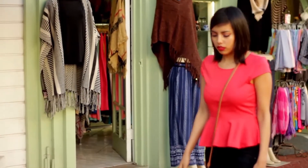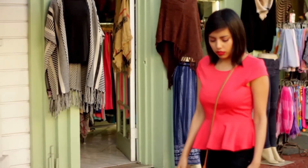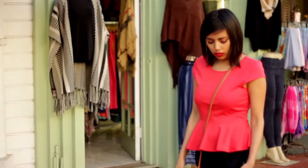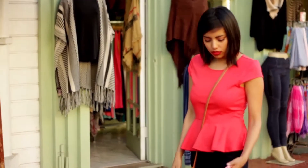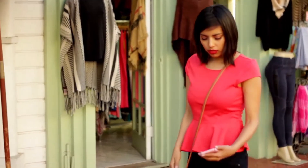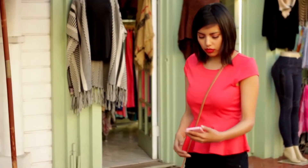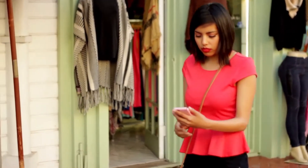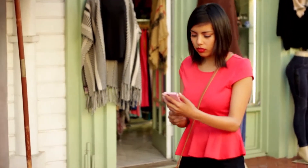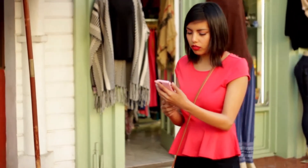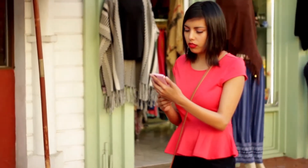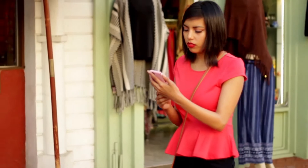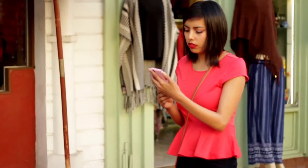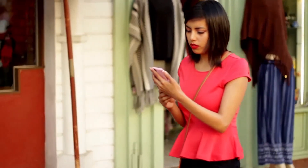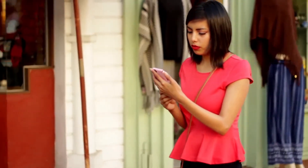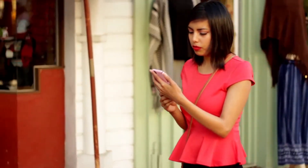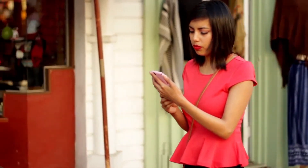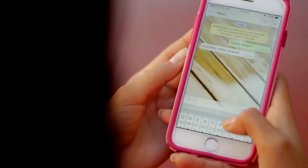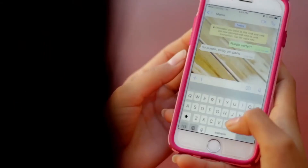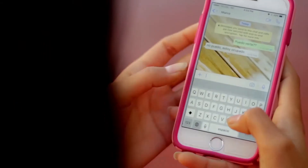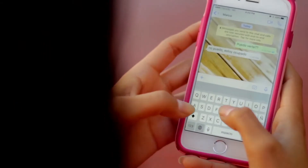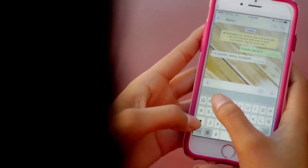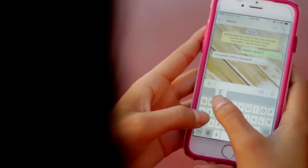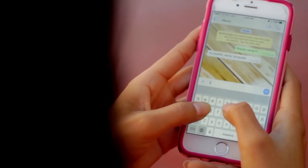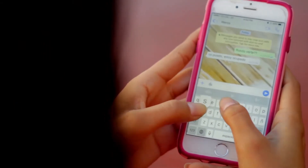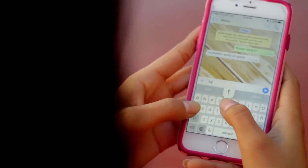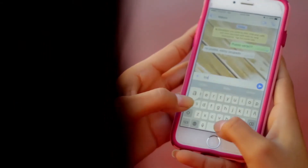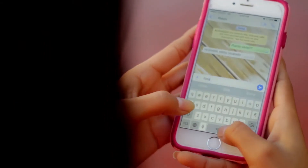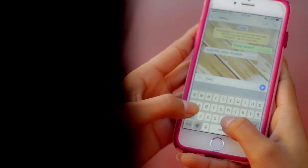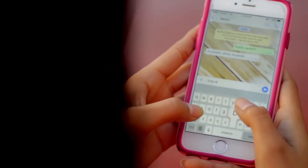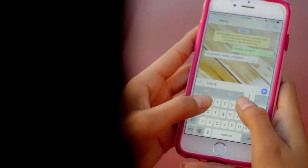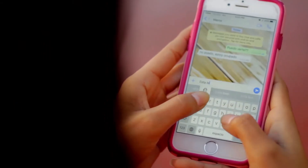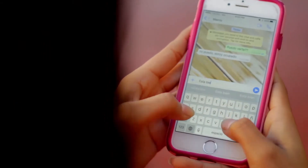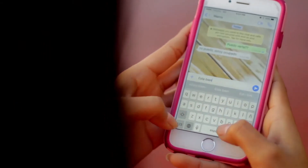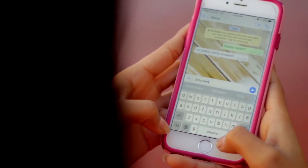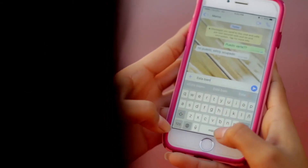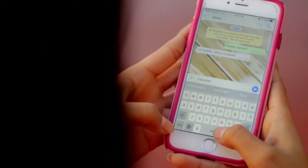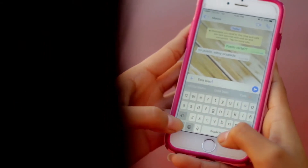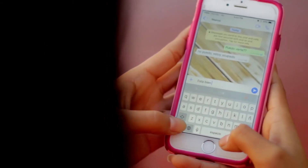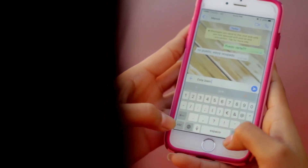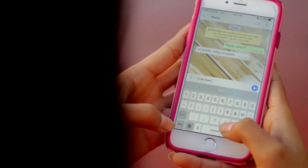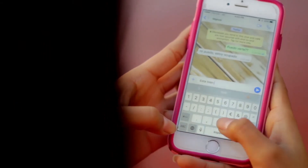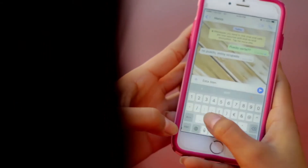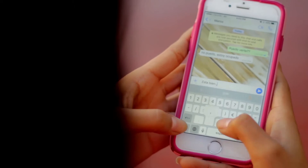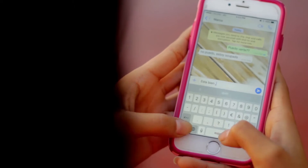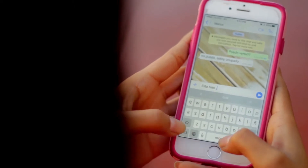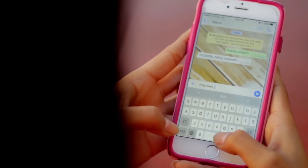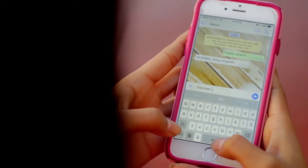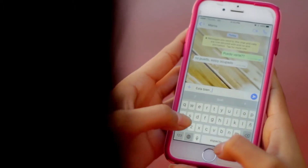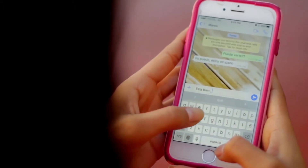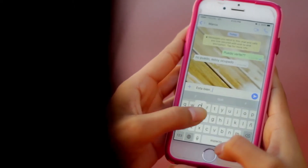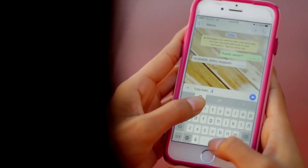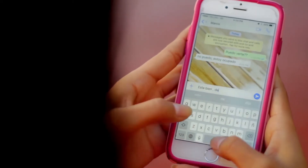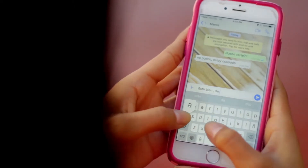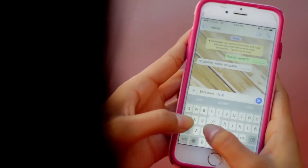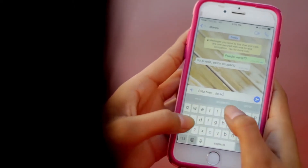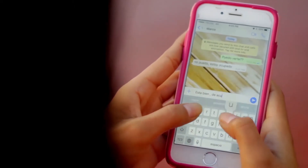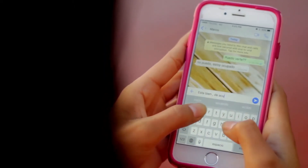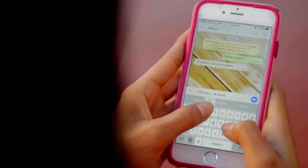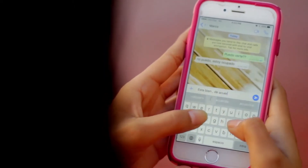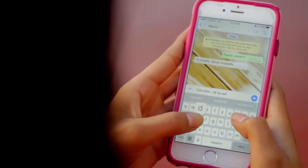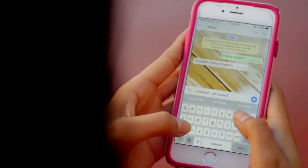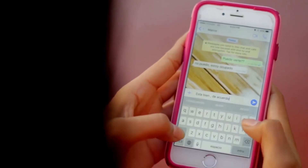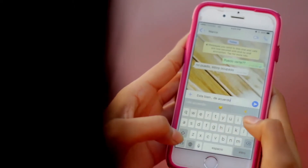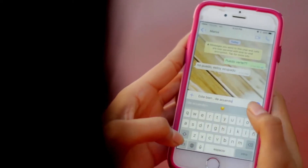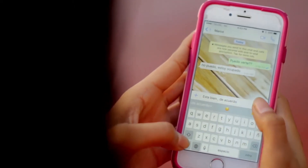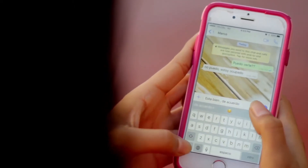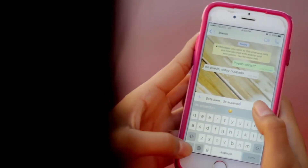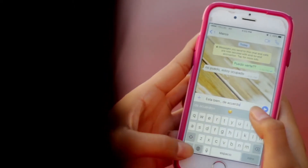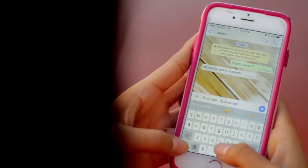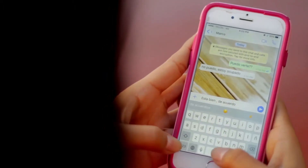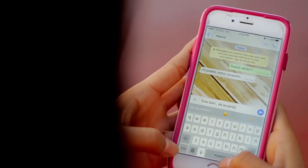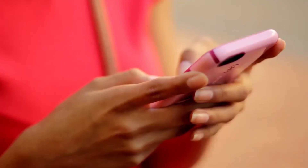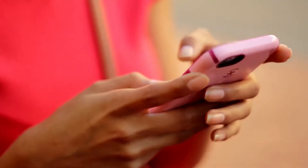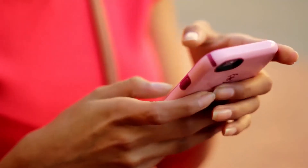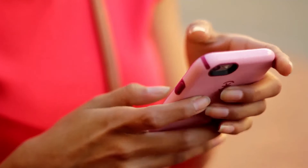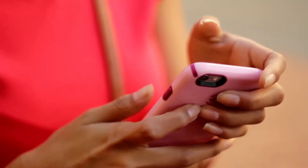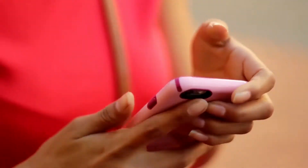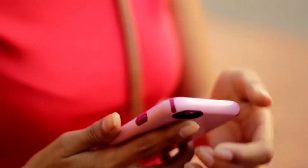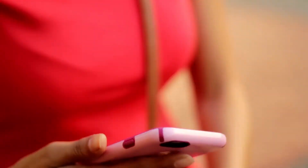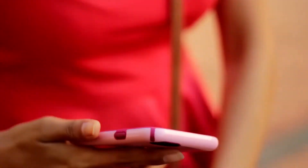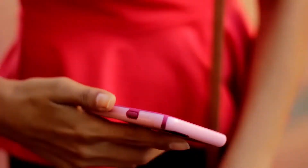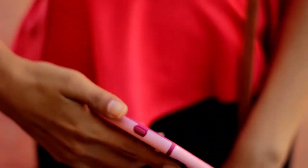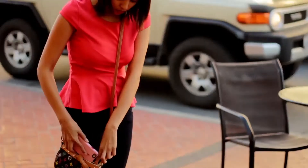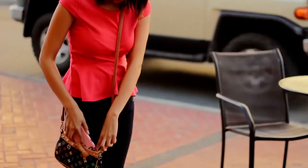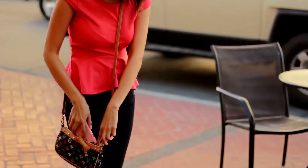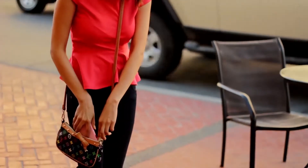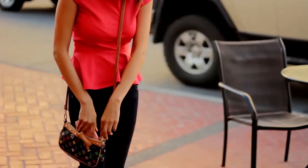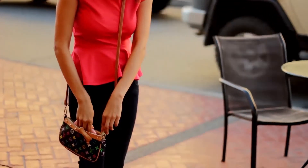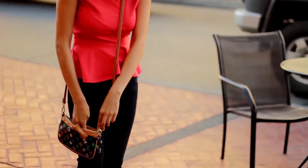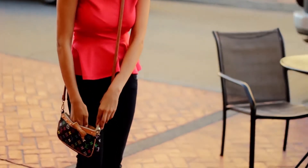[[música]]